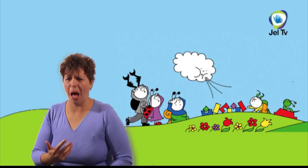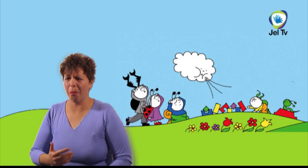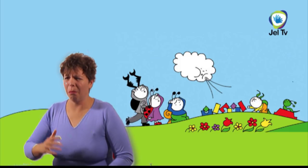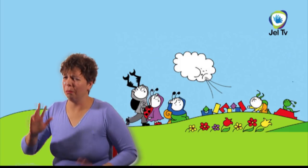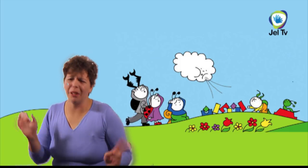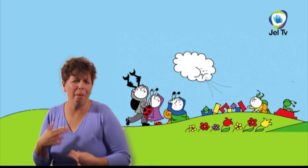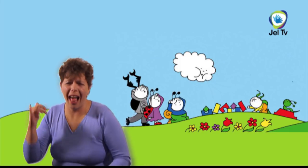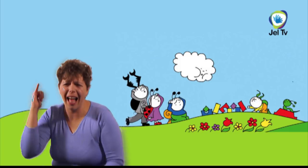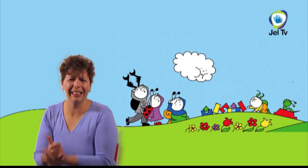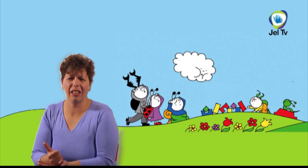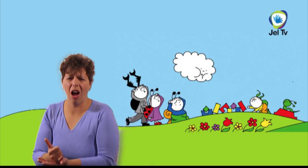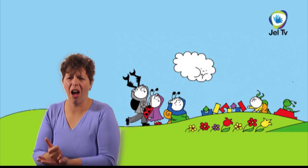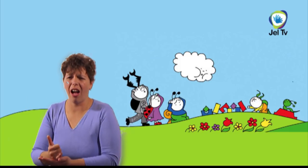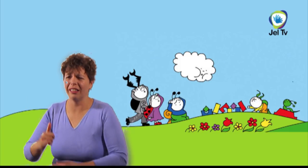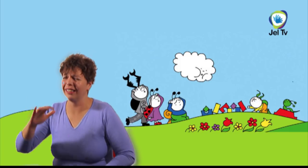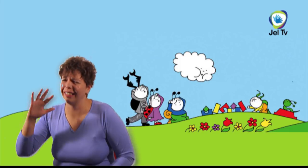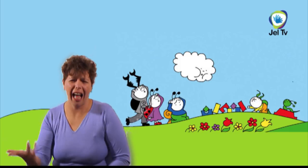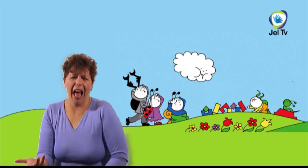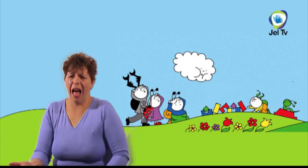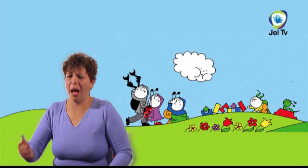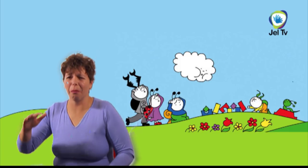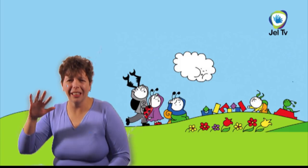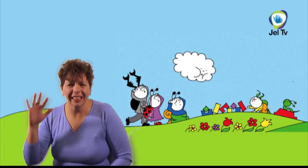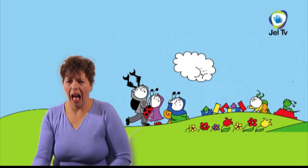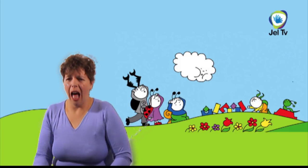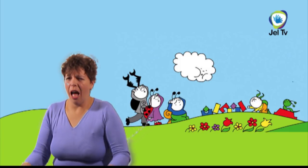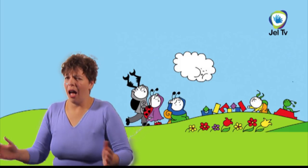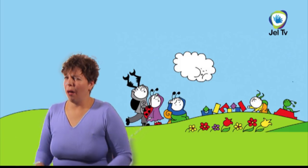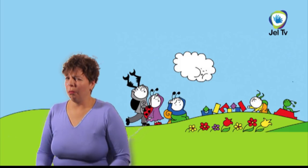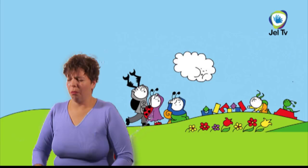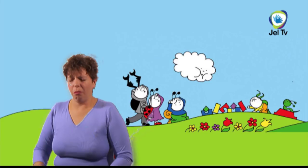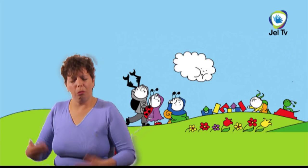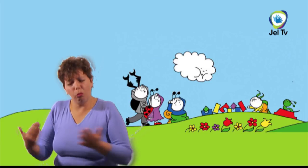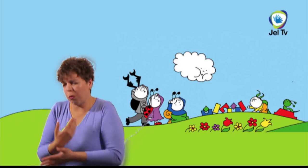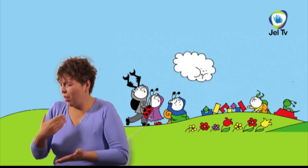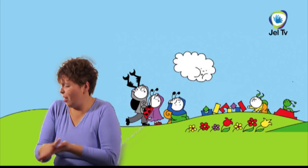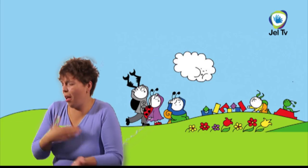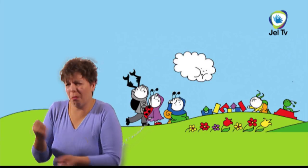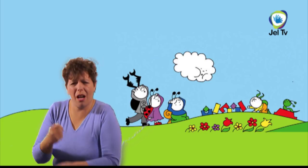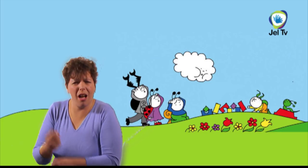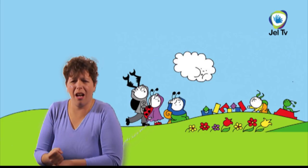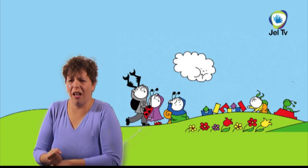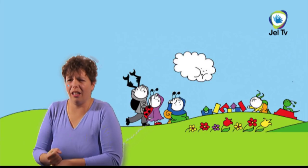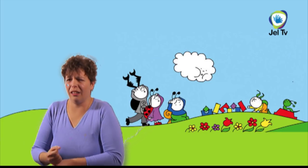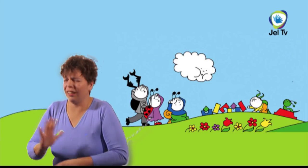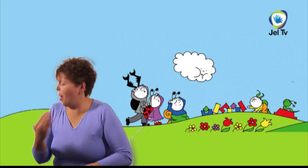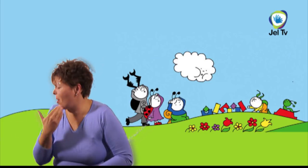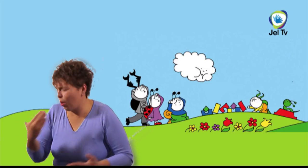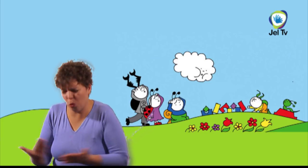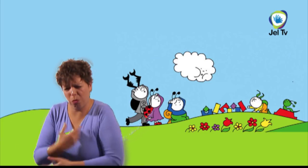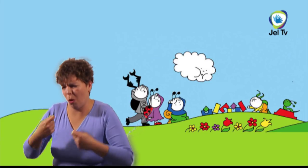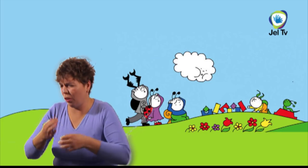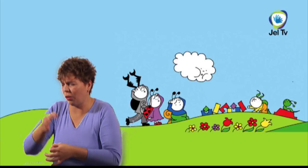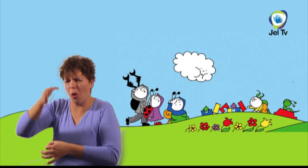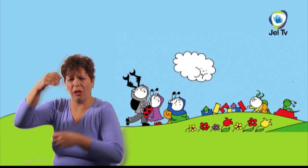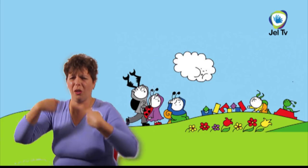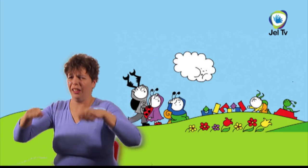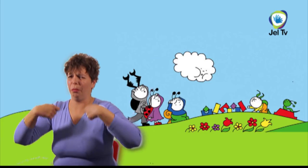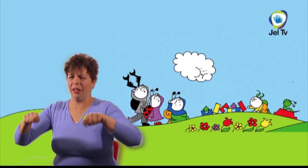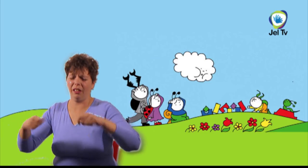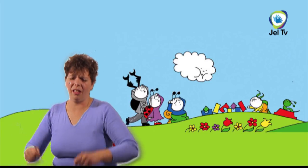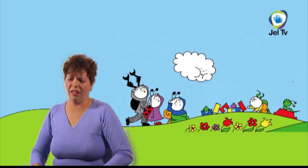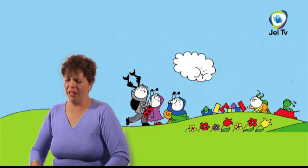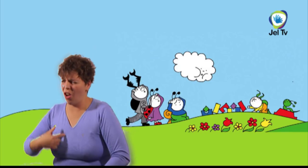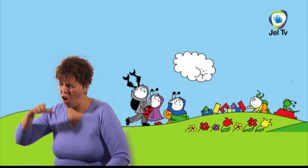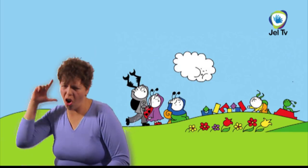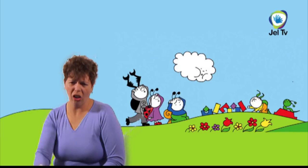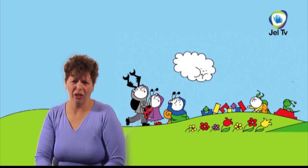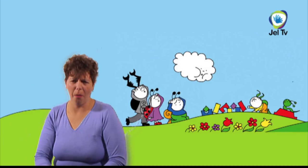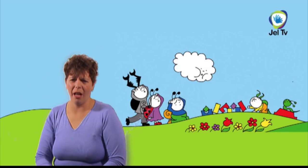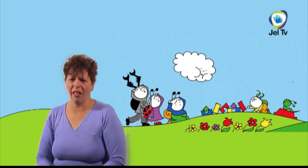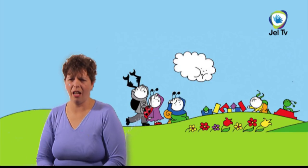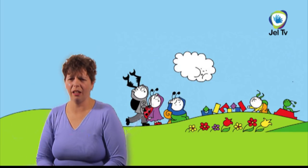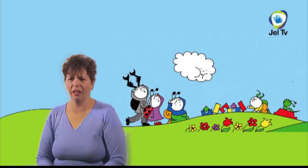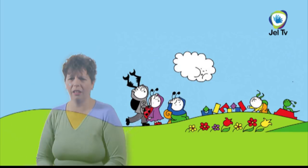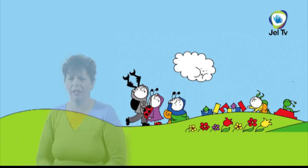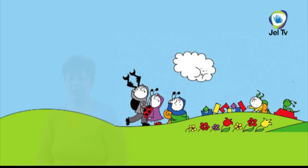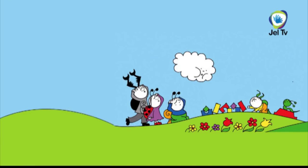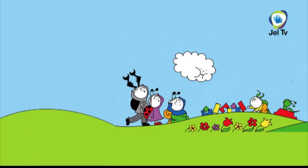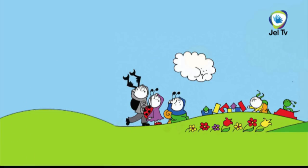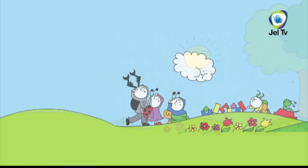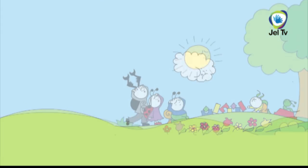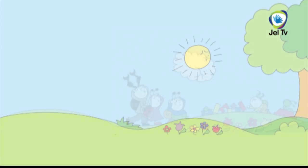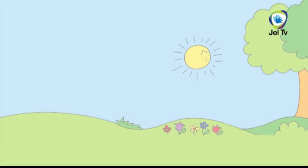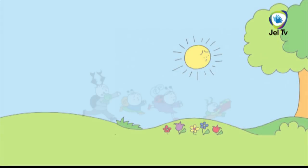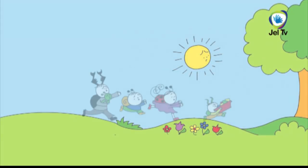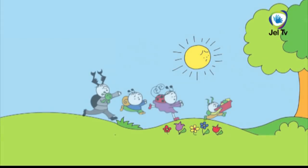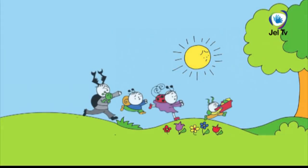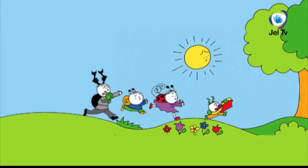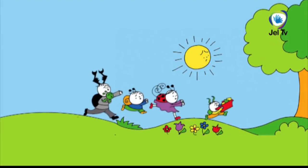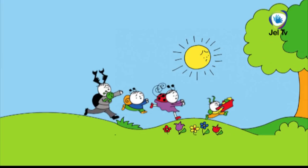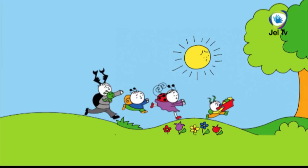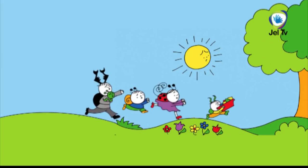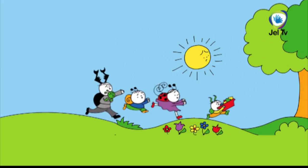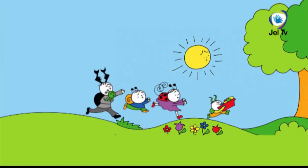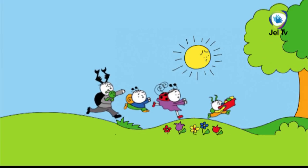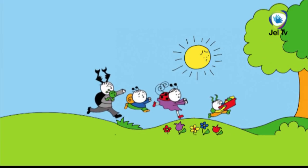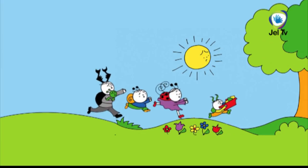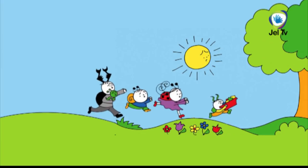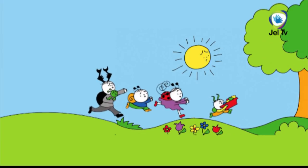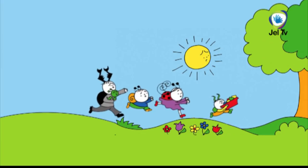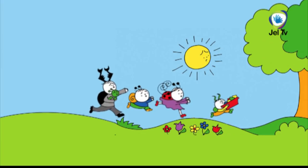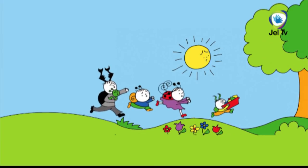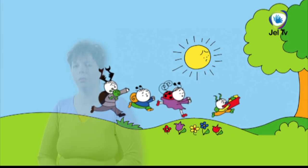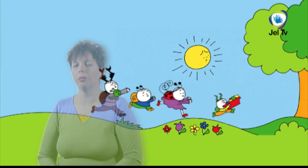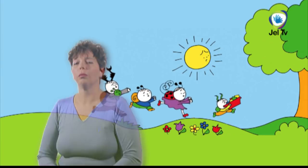Nem! Ez nem lehet igaz! Nem és nem! Többet nem kezdem újra! Nem is akarok tornyot építeni! Hazamegyek!